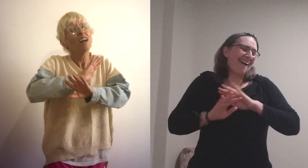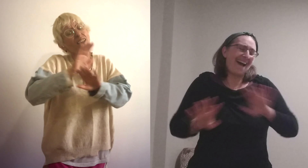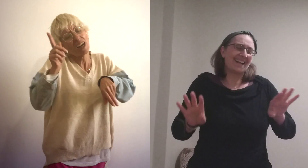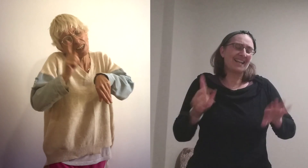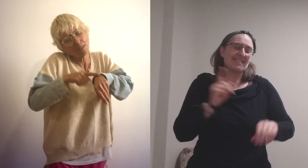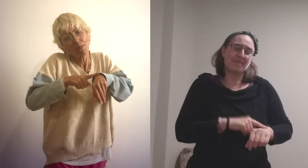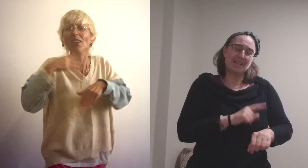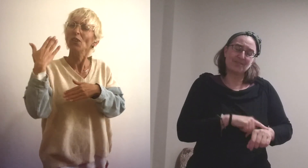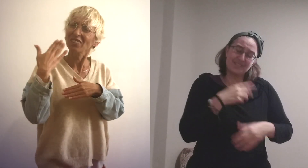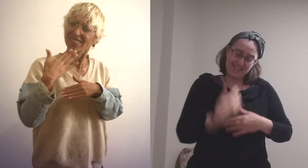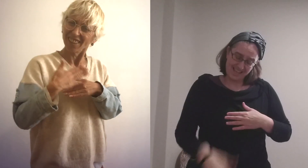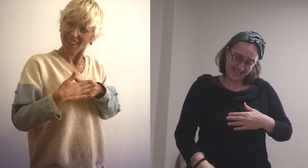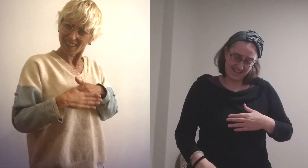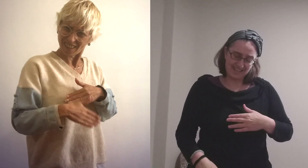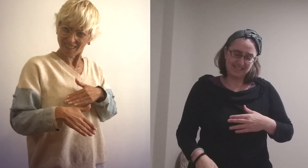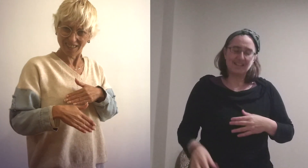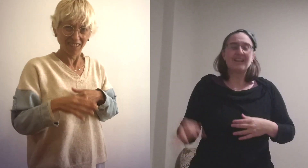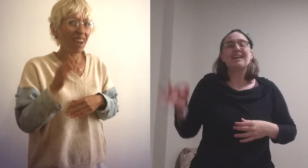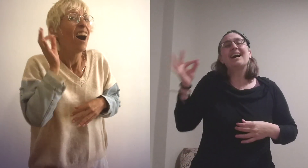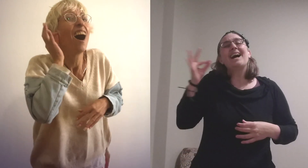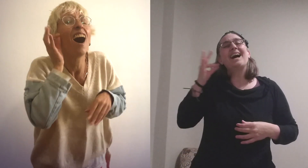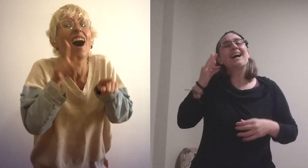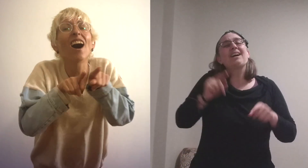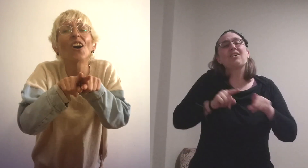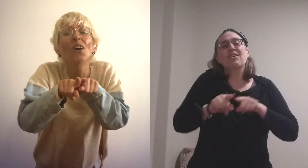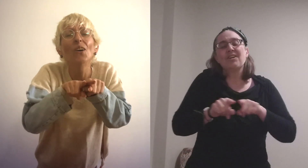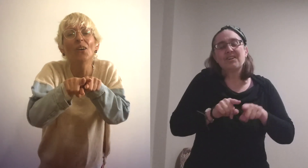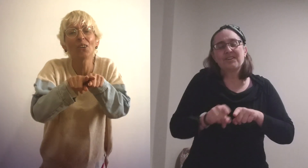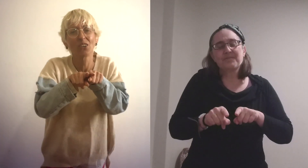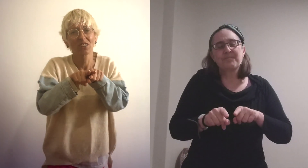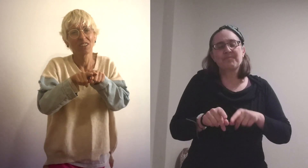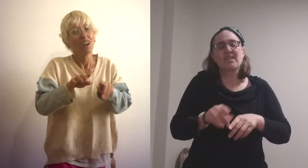רק הזמן אוזל, אחות